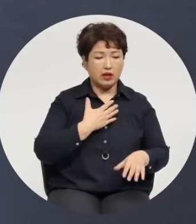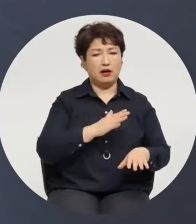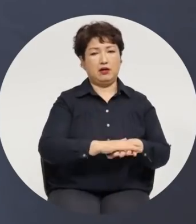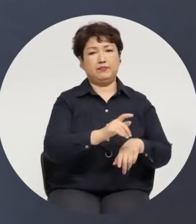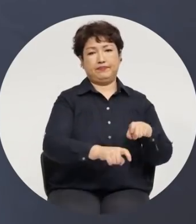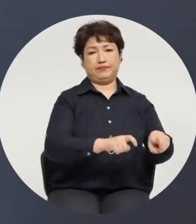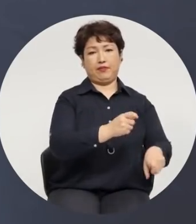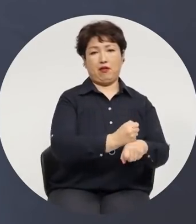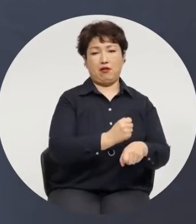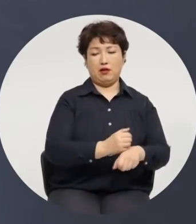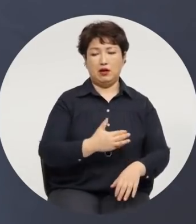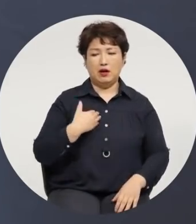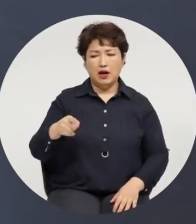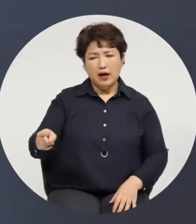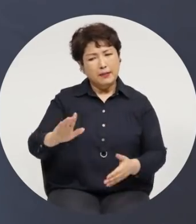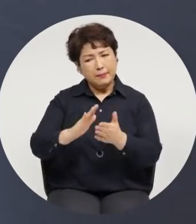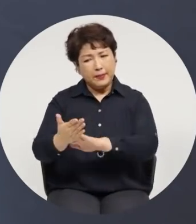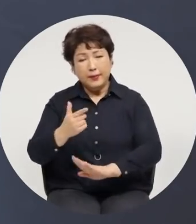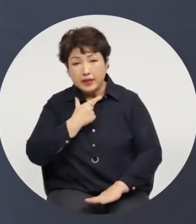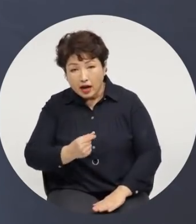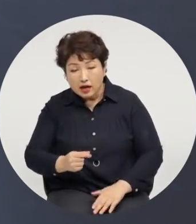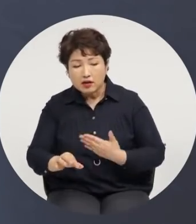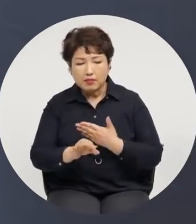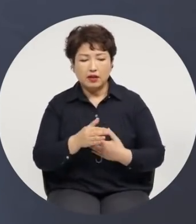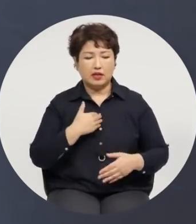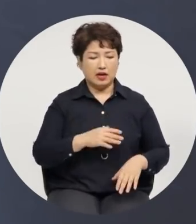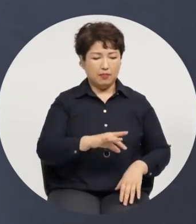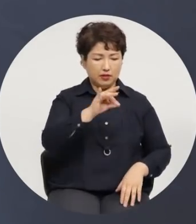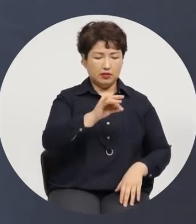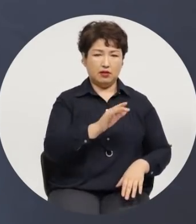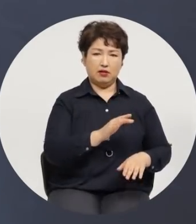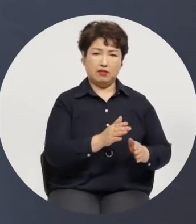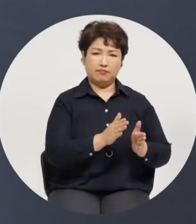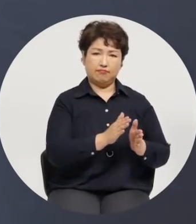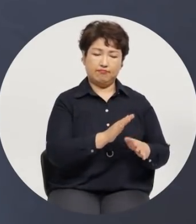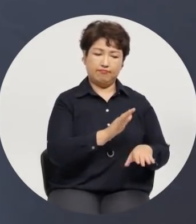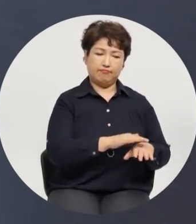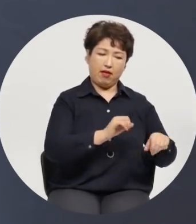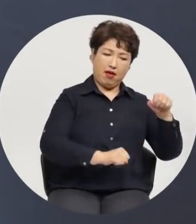'아이가 이랬으면 좋겠다' 하고 내가 원하면 내가 먼저 솔선수범해야 해요